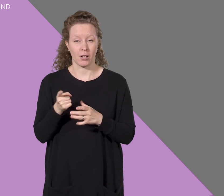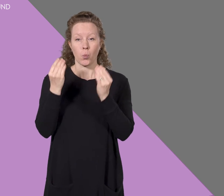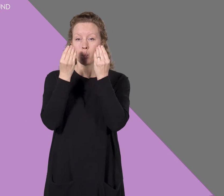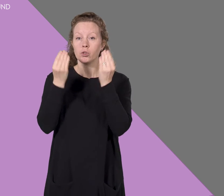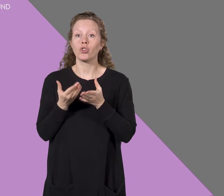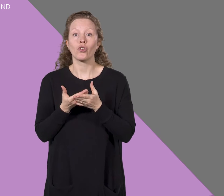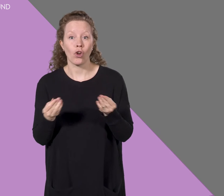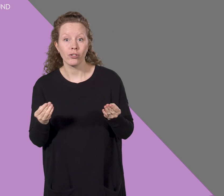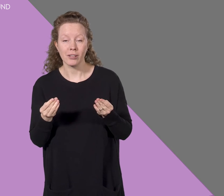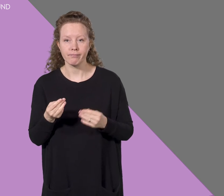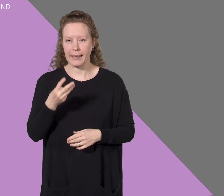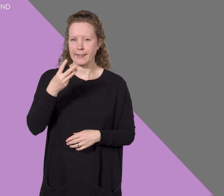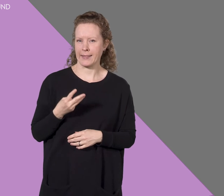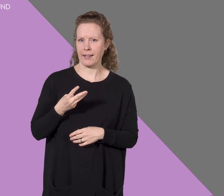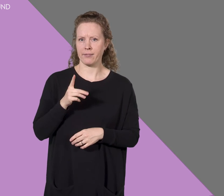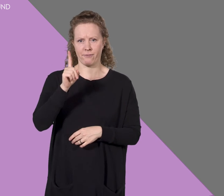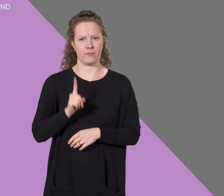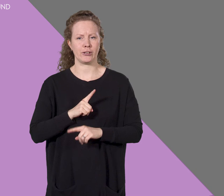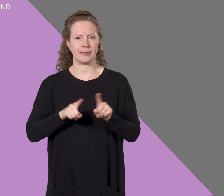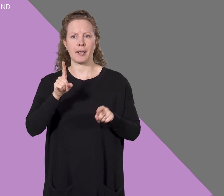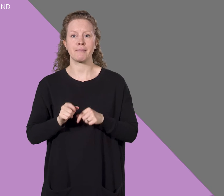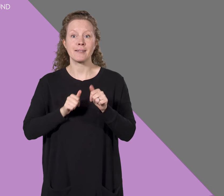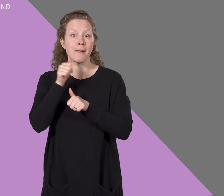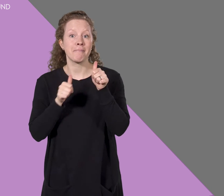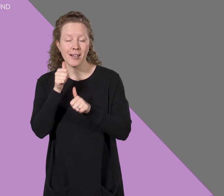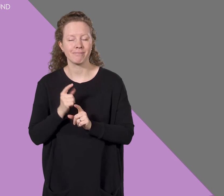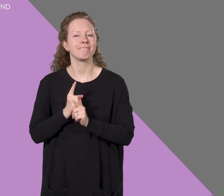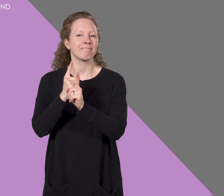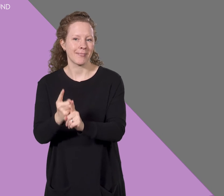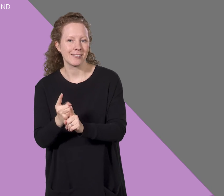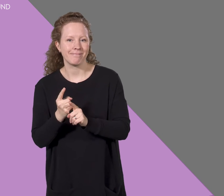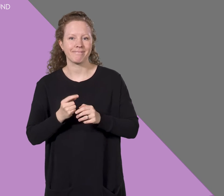Kursen är gratis och de 30 snabbaste anmälda får delta.